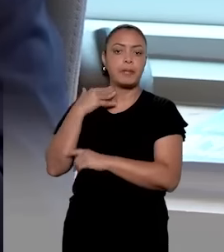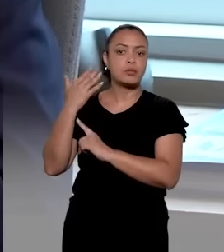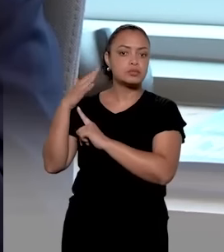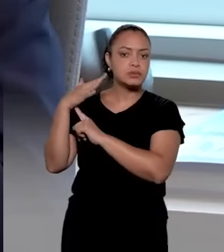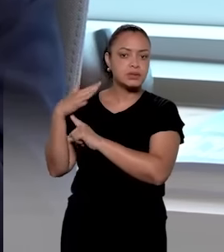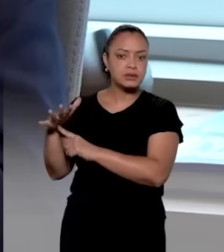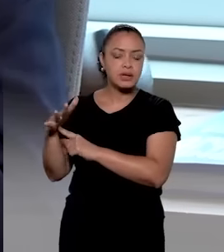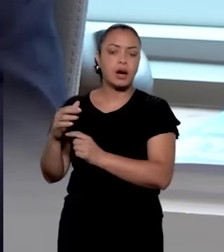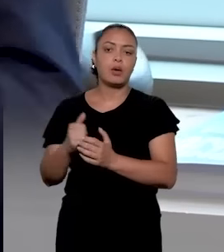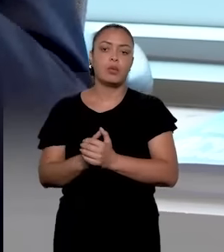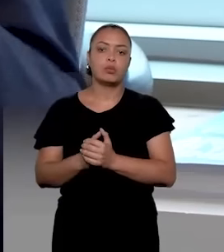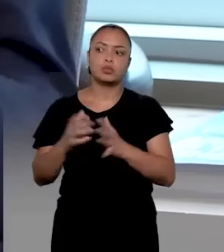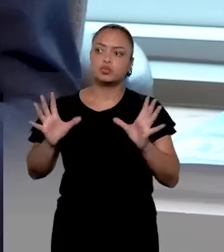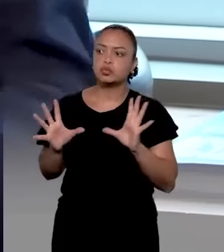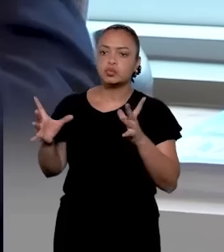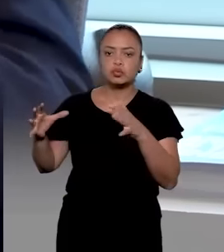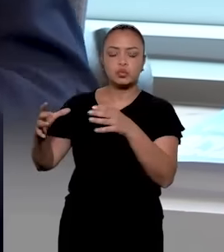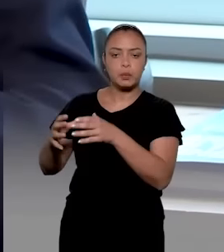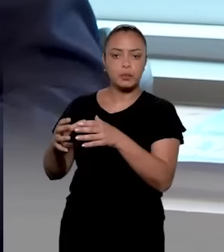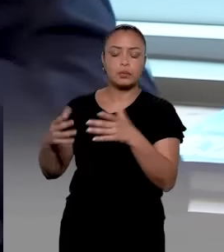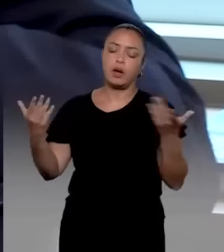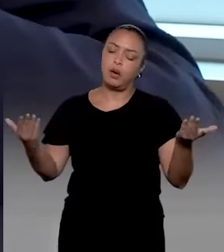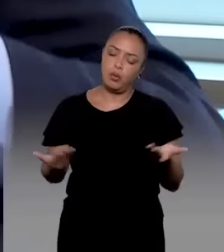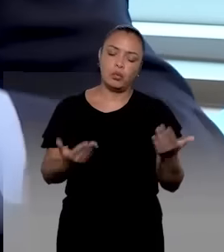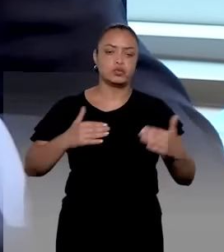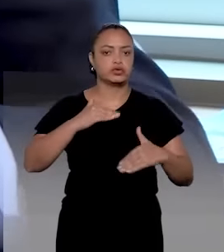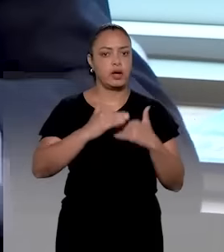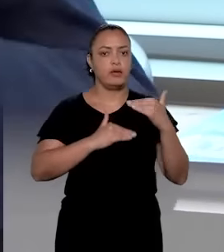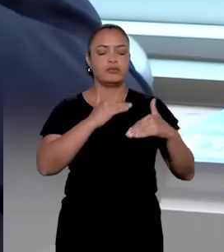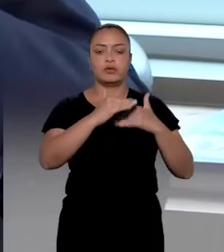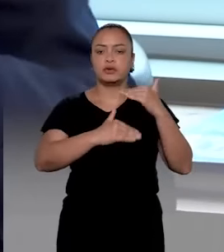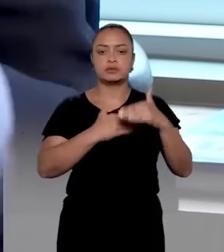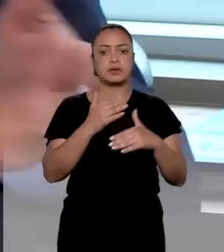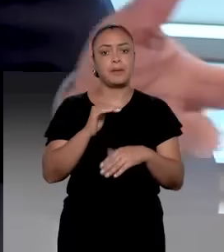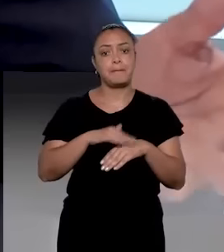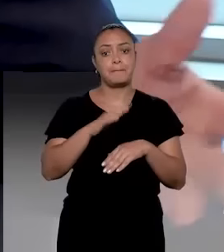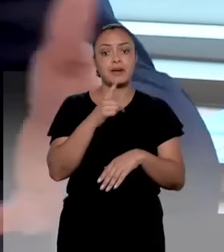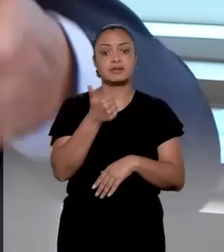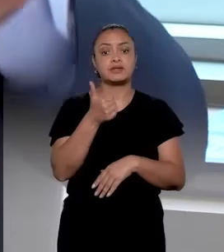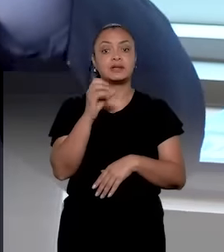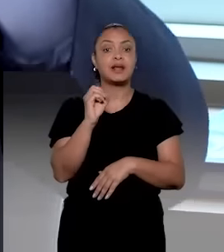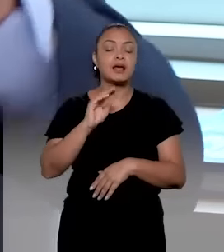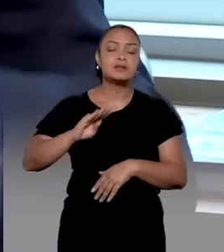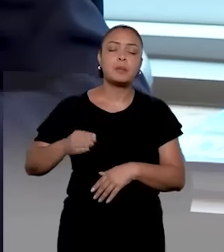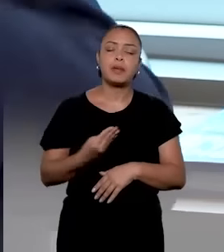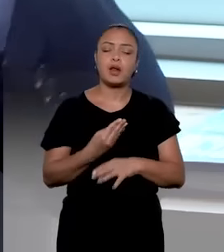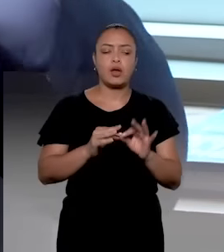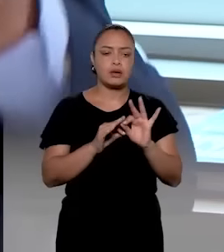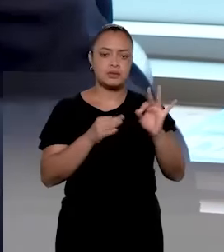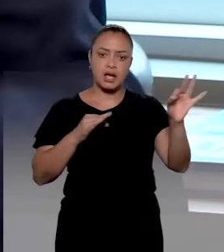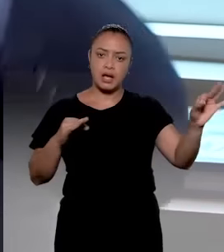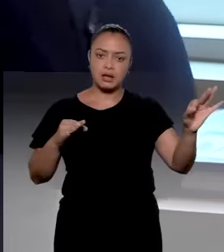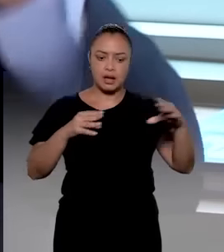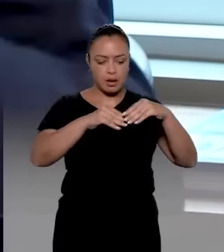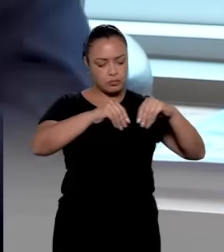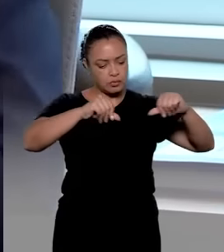o Banco Central, o Banco do Brasil, chamamos todo mundo e houve uma evolução, hoje nós temos mais, de acordo com a Embrapa, mais de 10 milhões de hectares, 15 milhões de hectares,